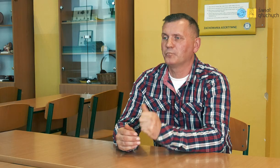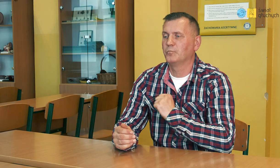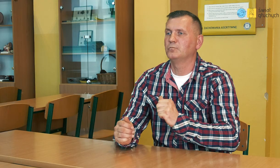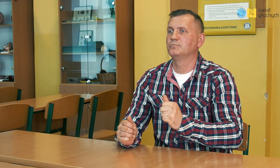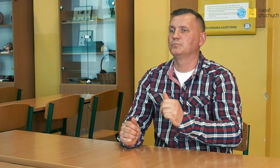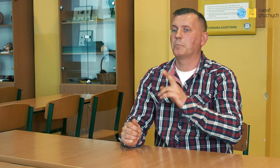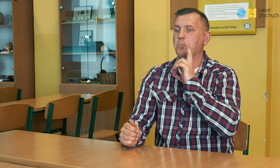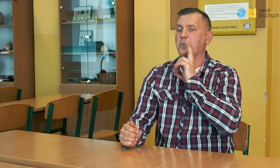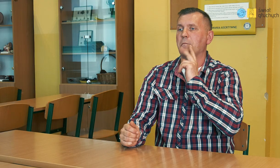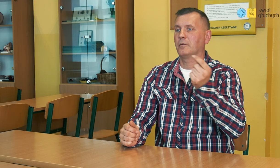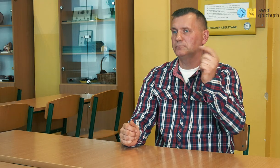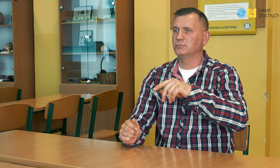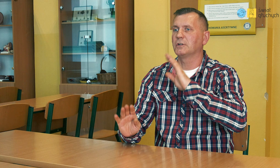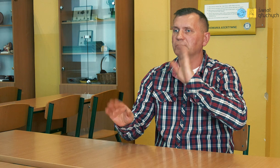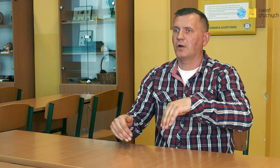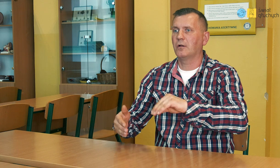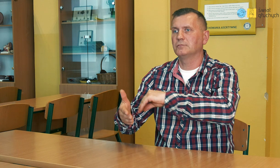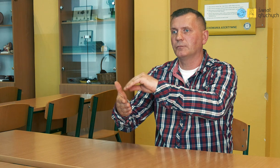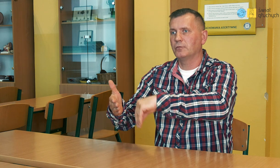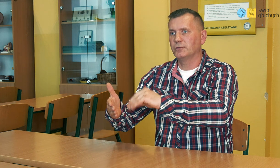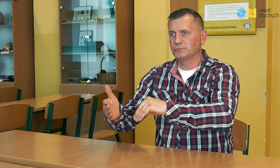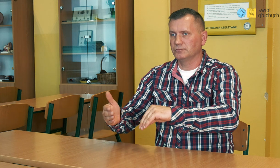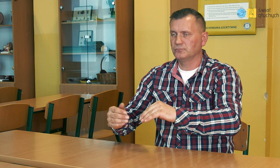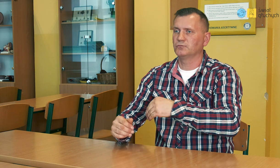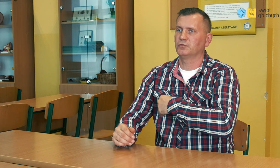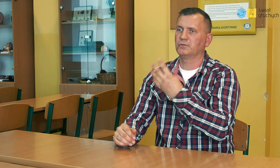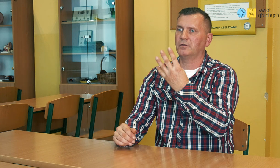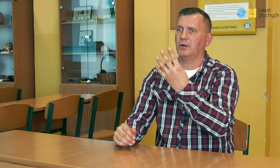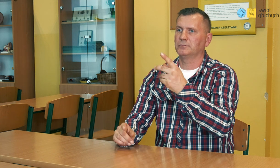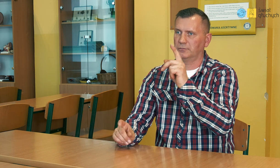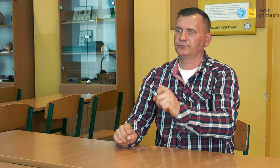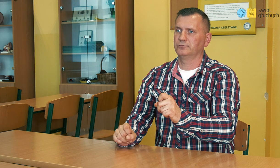Moja mama przyszła do szkoły podpisać pozwolenie na samodzielne wracanie do domu.